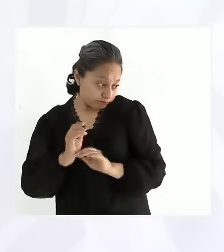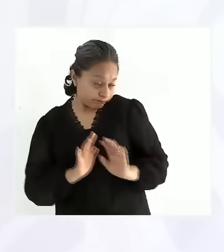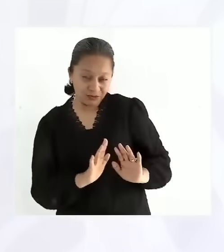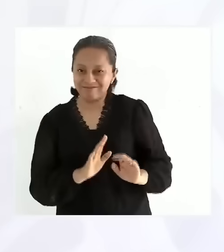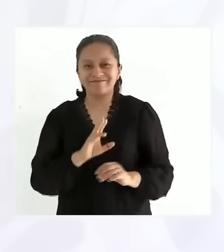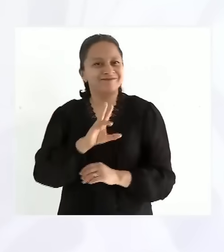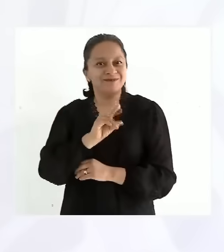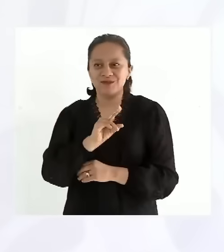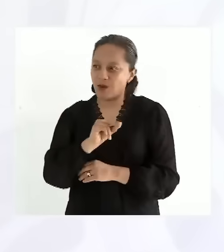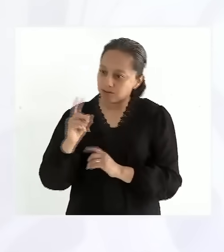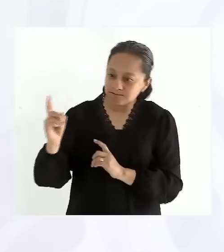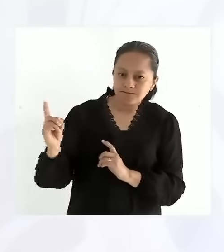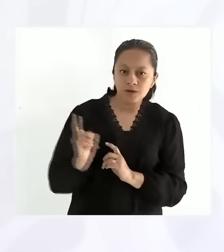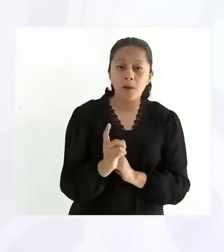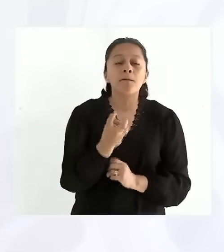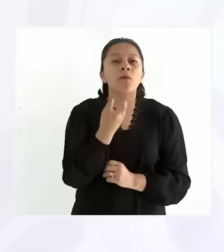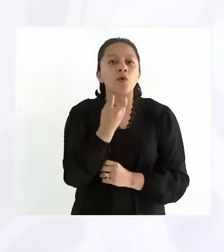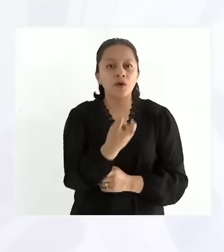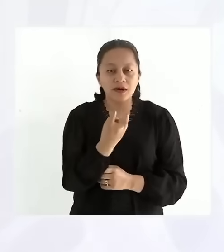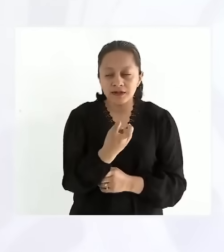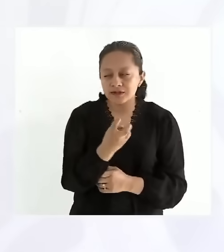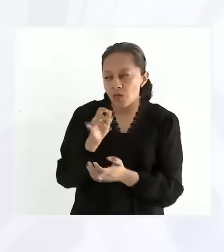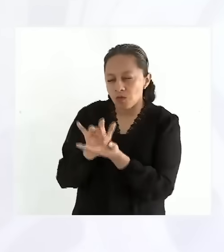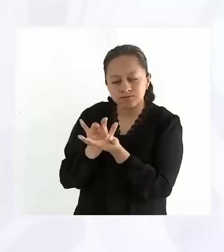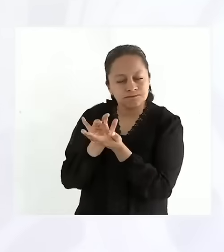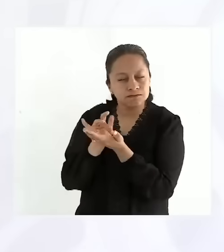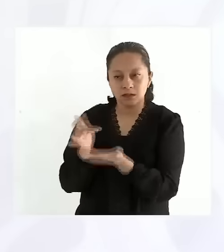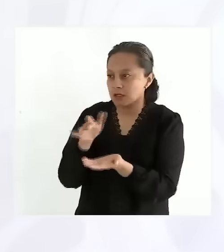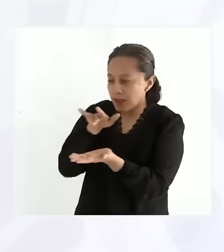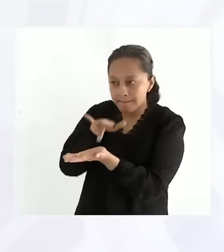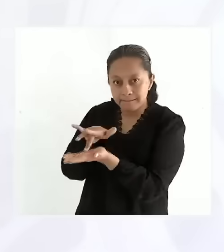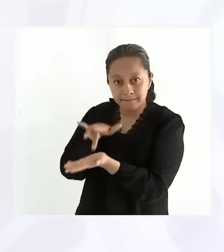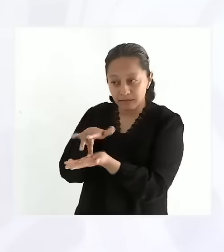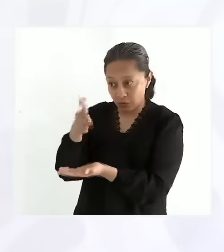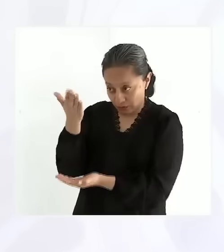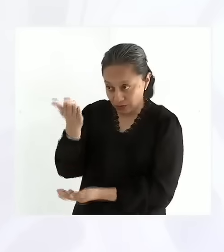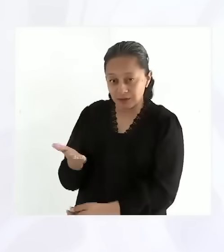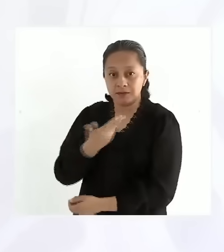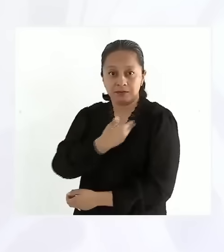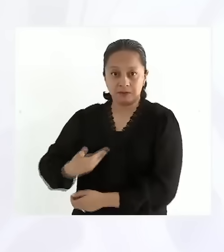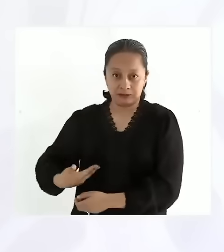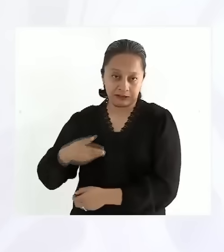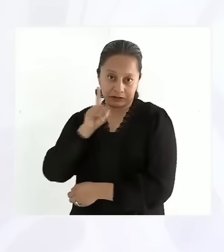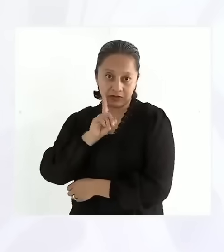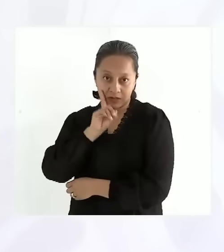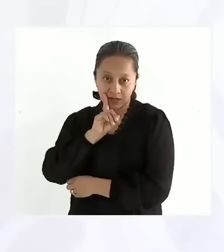por eso todo mi agradecimiento y por eso todo mi apoyo, presidenta, y le deseo lo mejor en